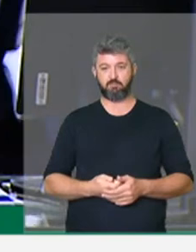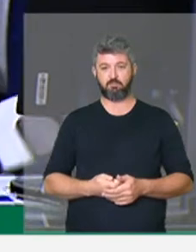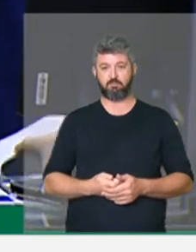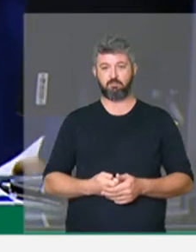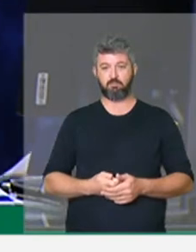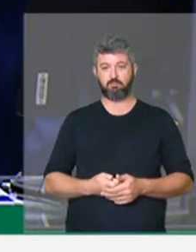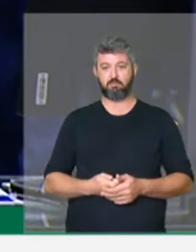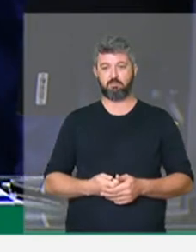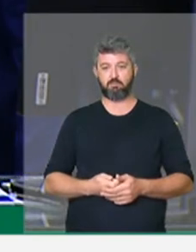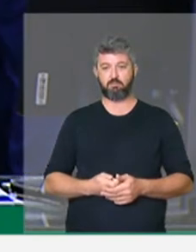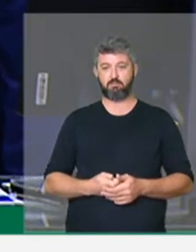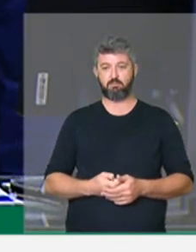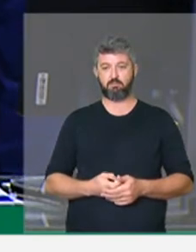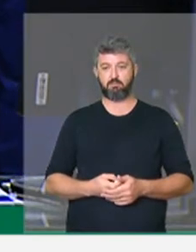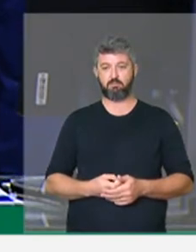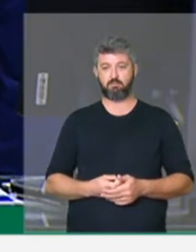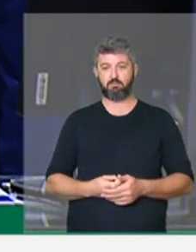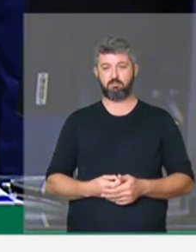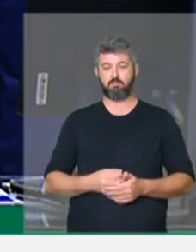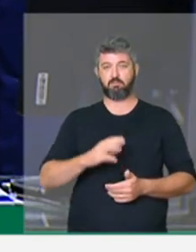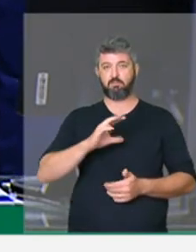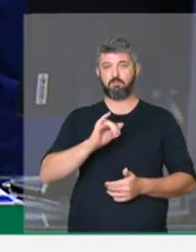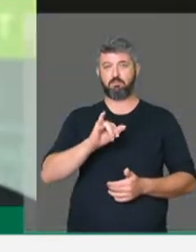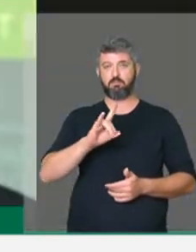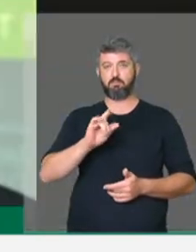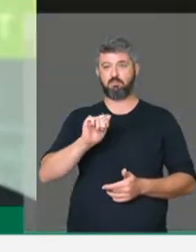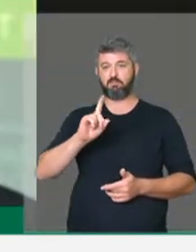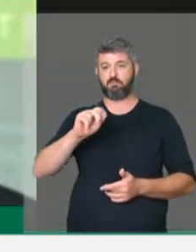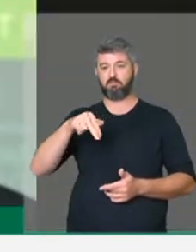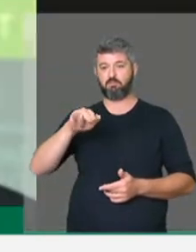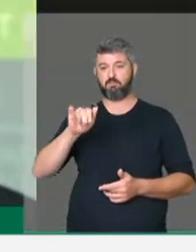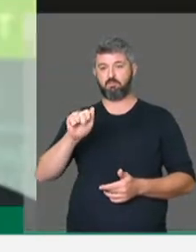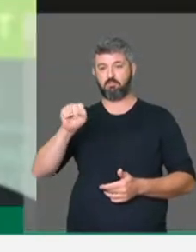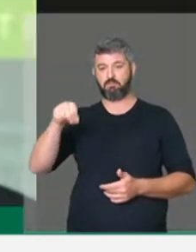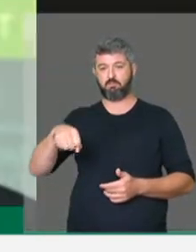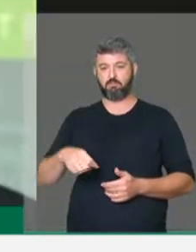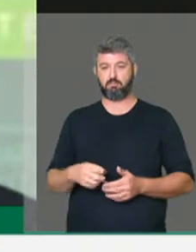ORIENTA O PATRIOTAS? O PV ? -- [DEPUTADO]: PV ORIENTA SIM, PRESIDENTE. -- [PRESIDENTE]: REDE? [DEPUTADA]: A REDE É SIM, SENHOR PRESIDENTE, SIM AO